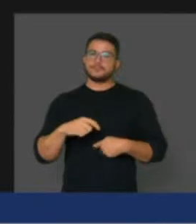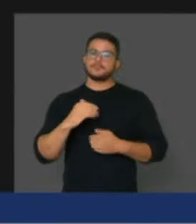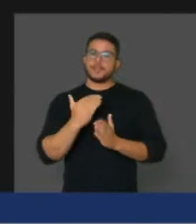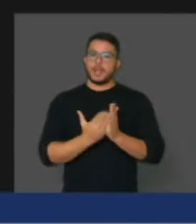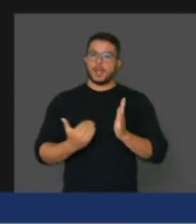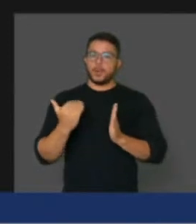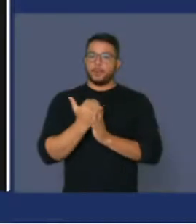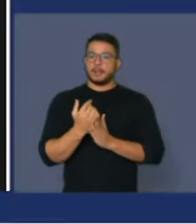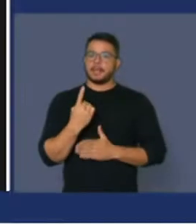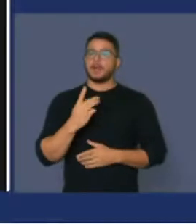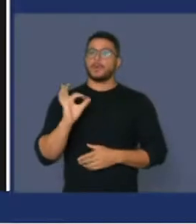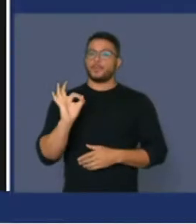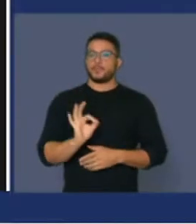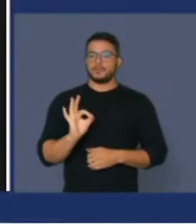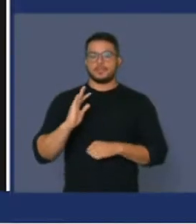IMPORTÂNCIA. MENOS BRASÍLIA E MAIS MUNICÍPIOS, DEIXAMOS